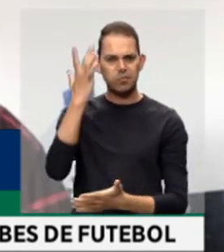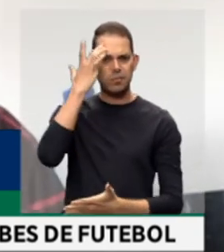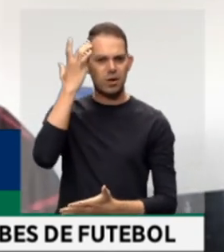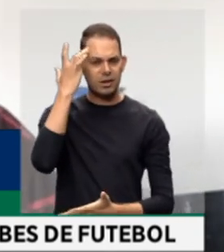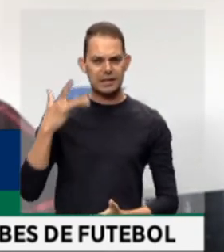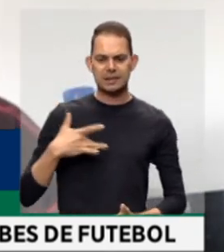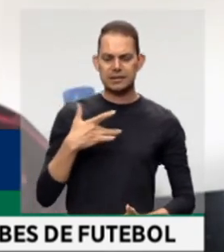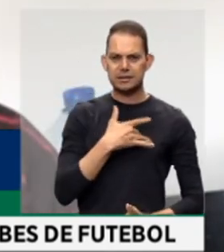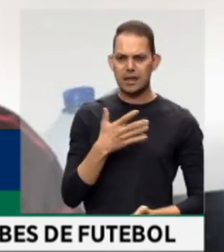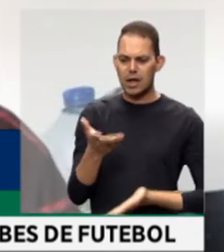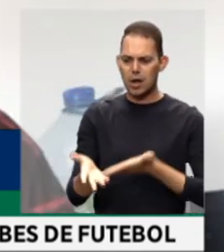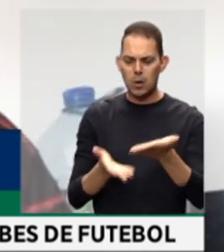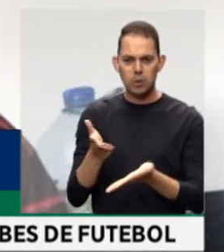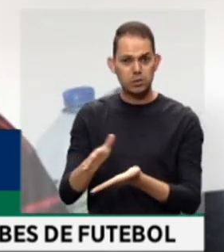AOS PROFISSIONAIS. PARECE QUE VIROU MODA NÃO ZELAR PELA